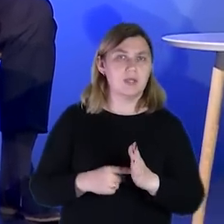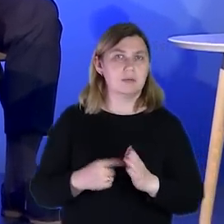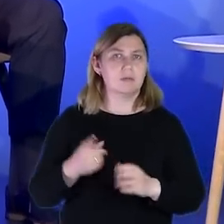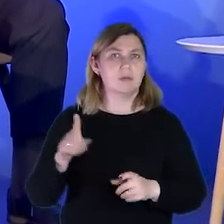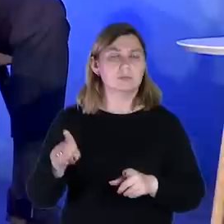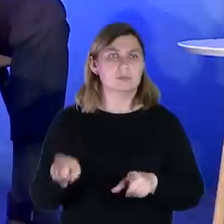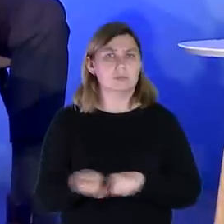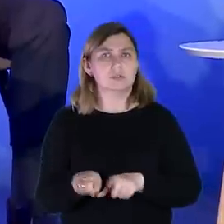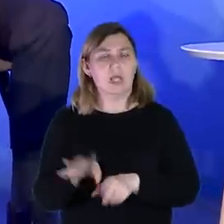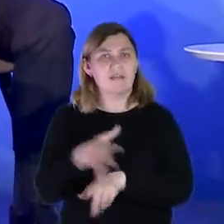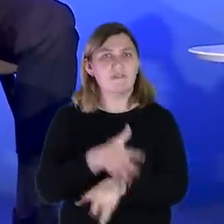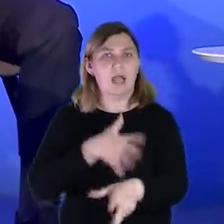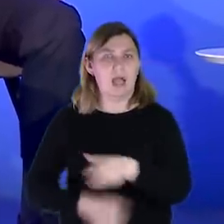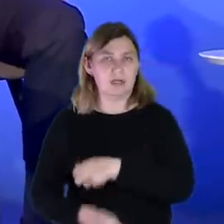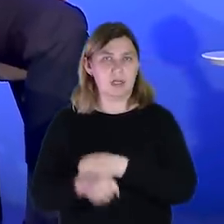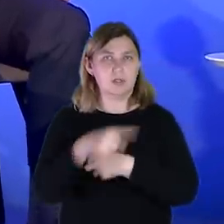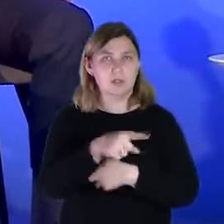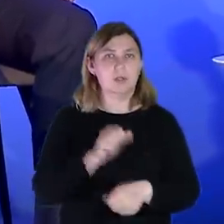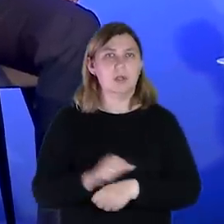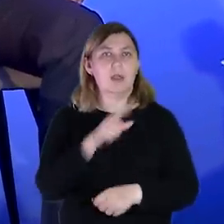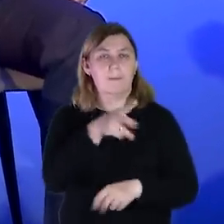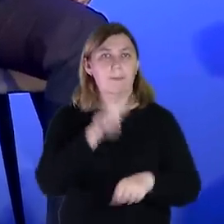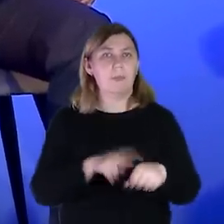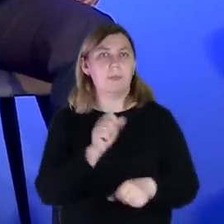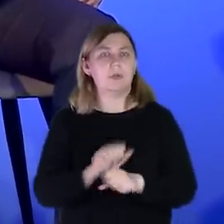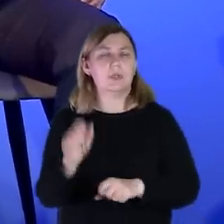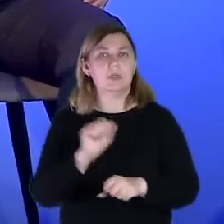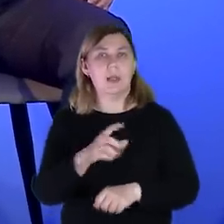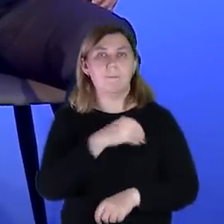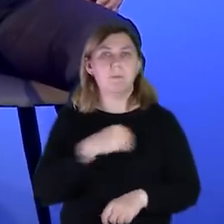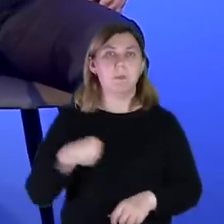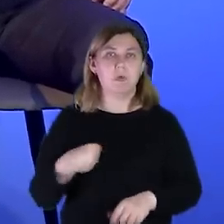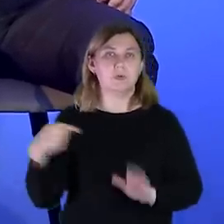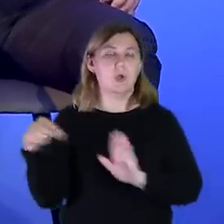że w areszcie danego posterunku przebywał takie a taki polski dezerter,